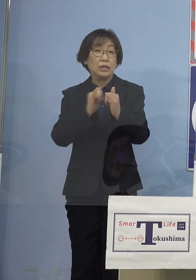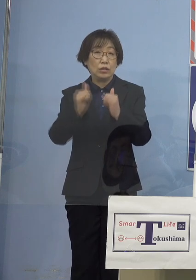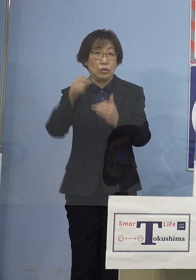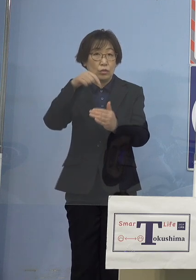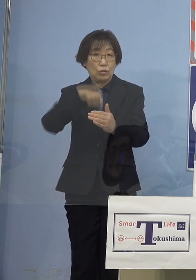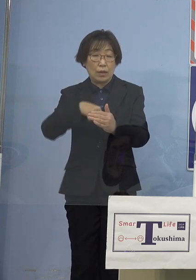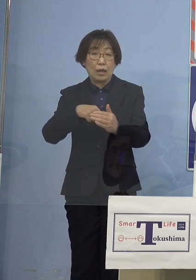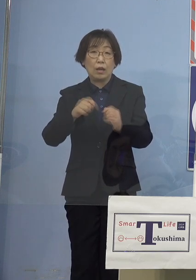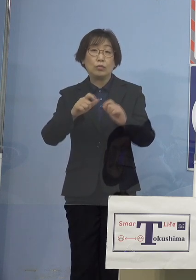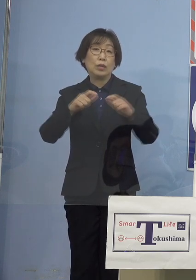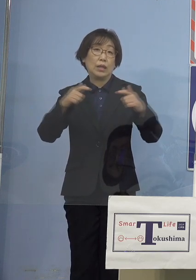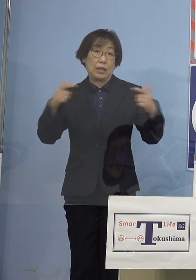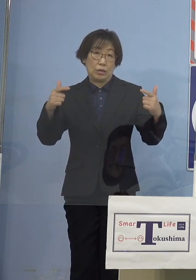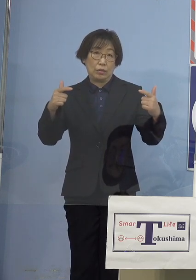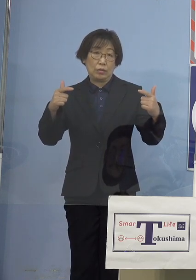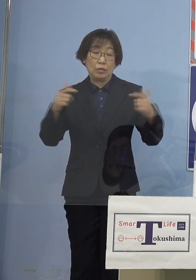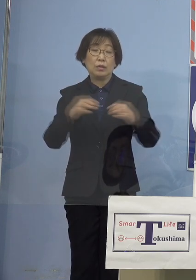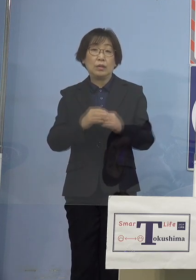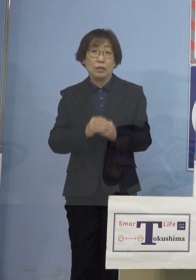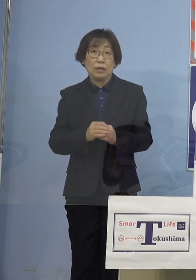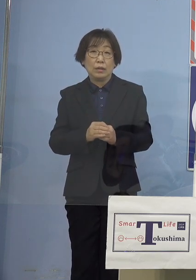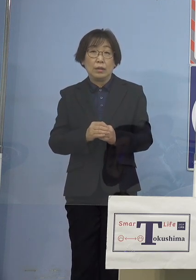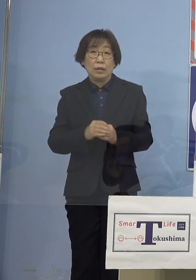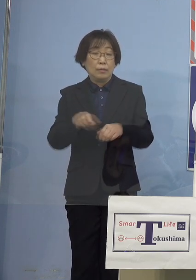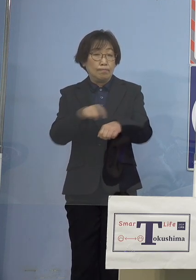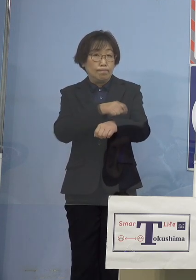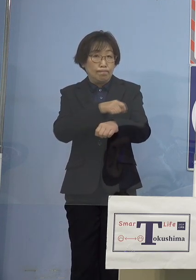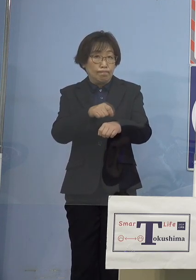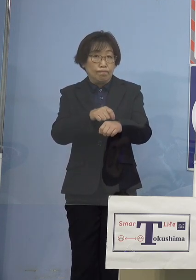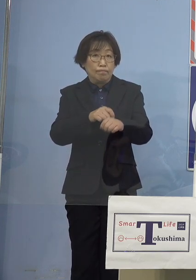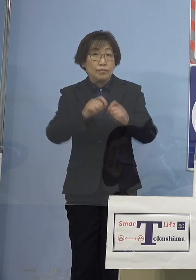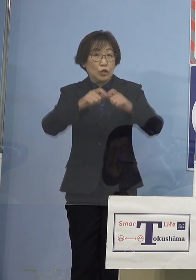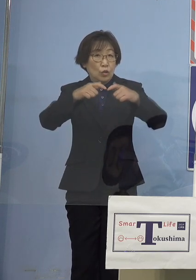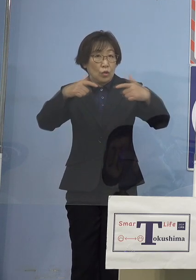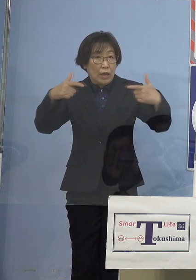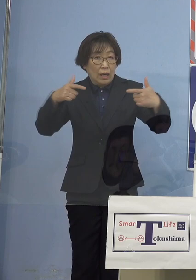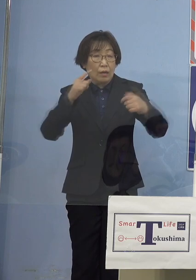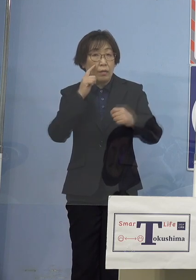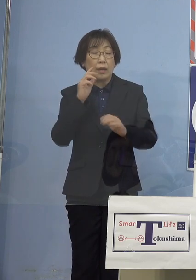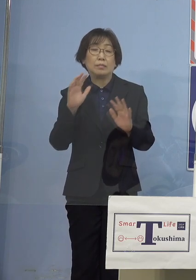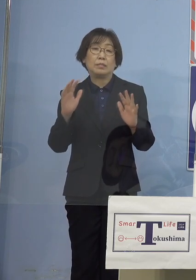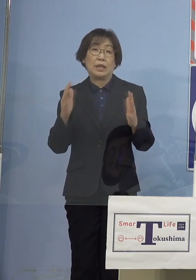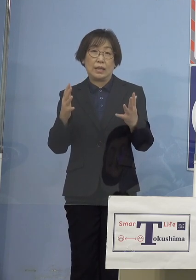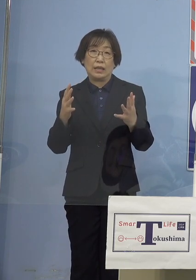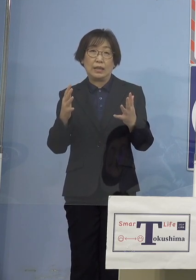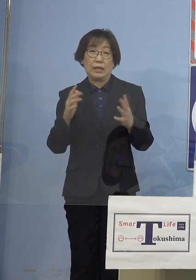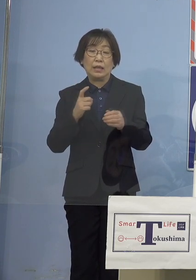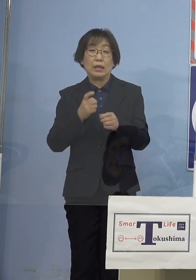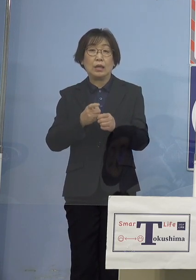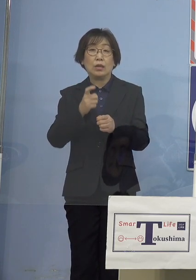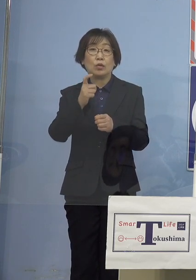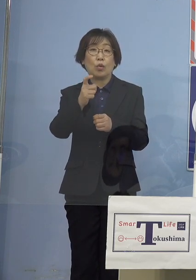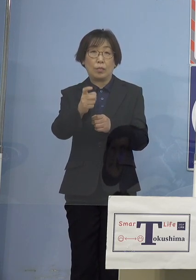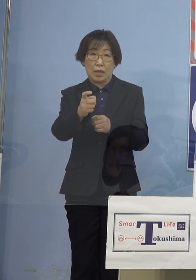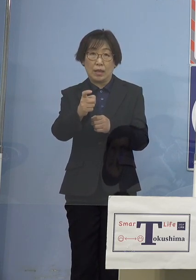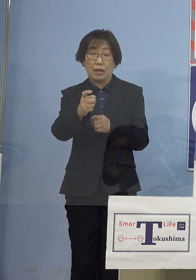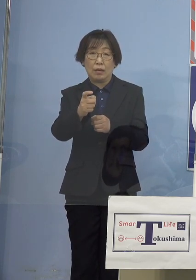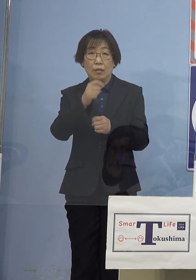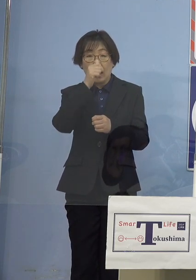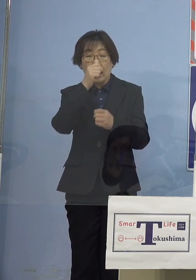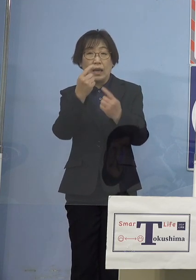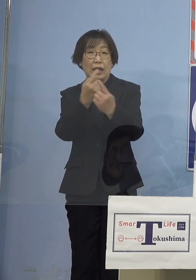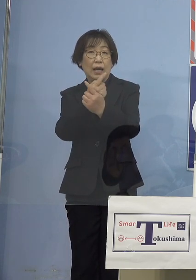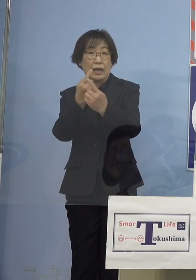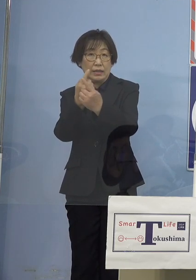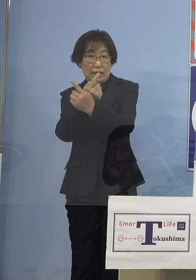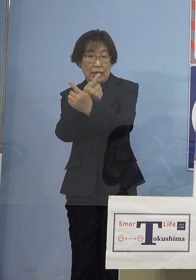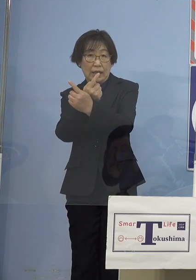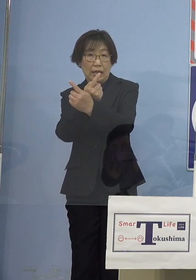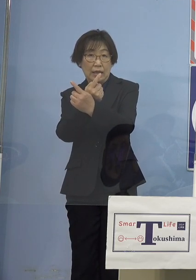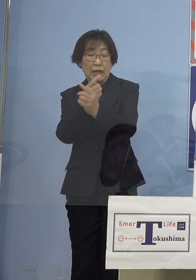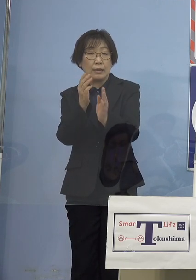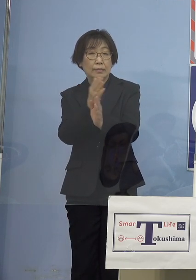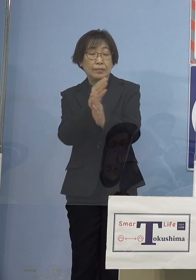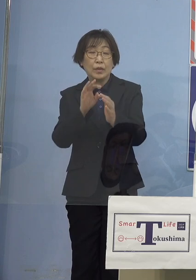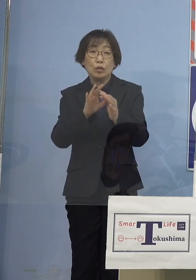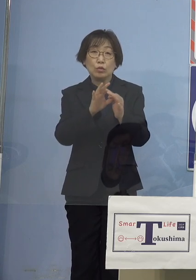顕著な増加は見られないなど、当面の間は 感染状況の改善が続くと見込まれることから